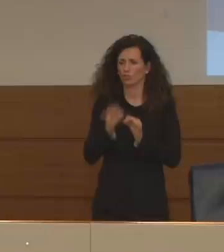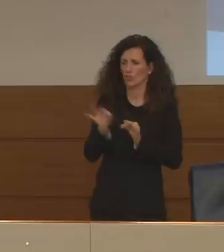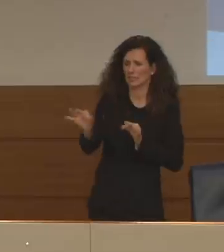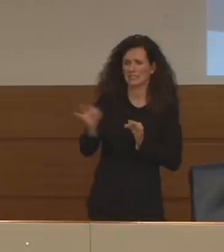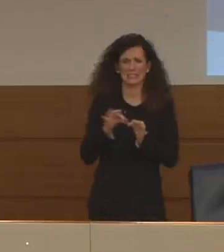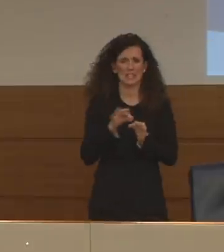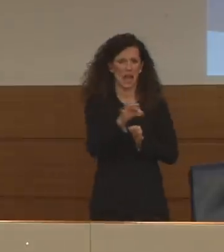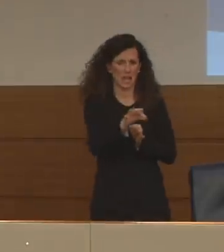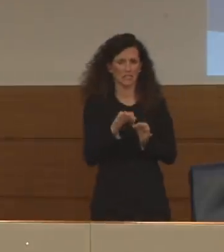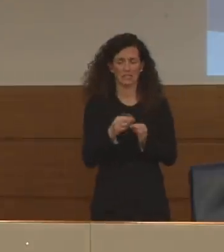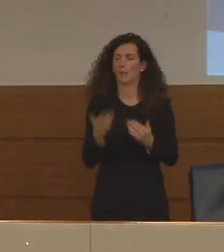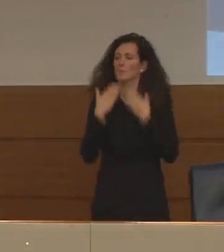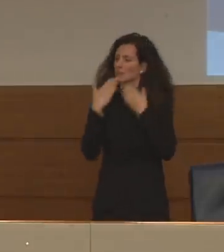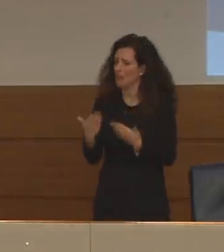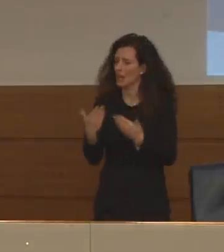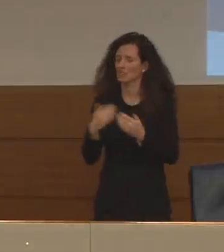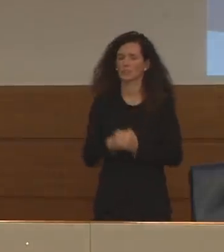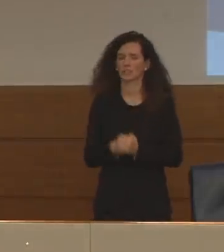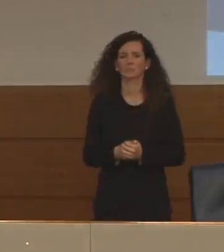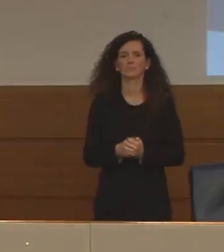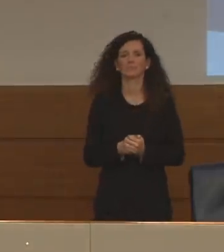Sicuramente l'affollamento